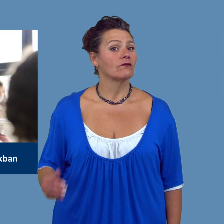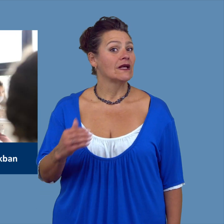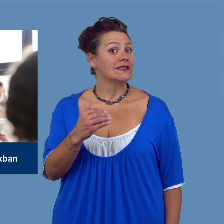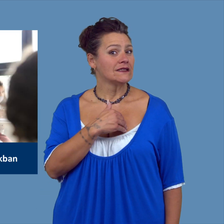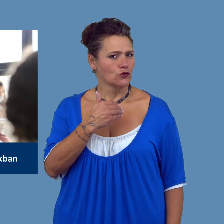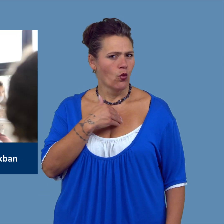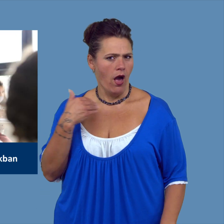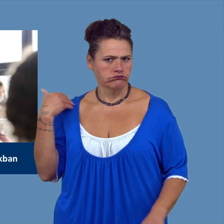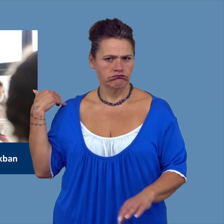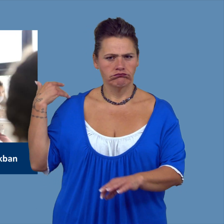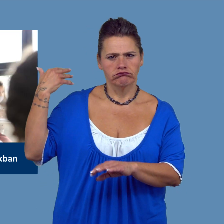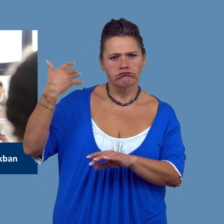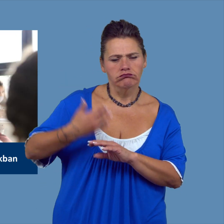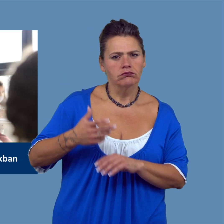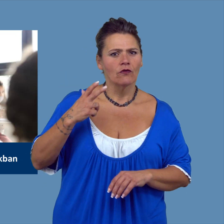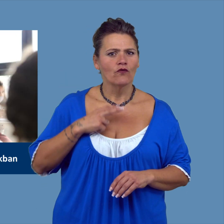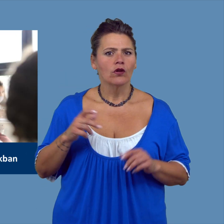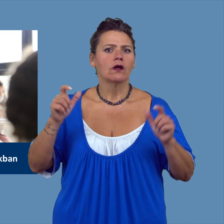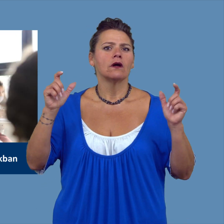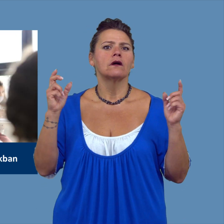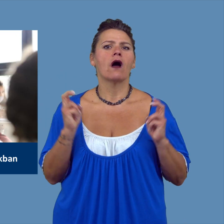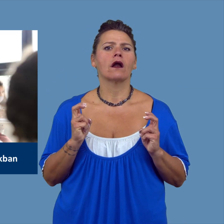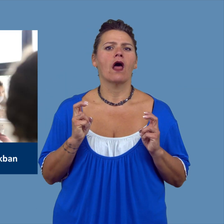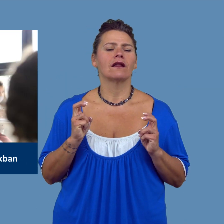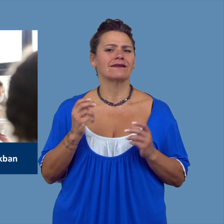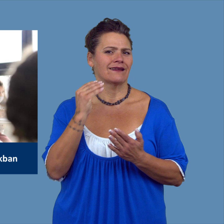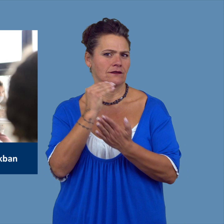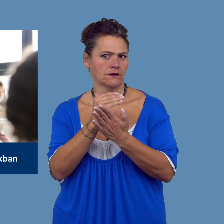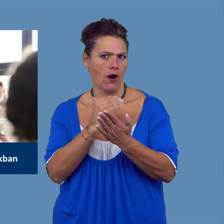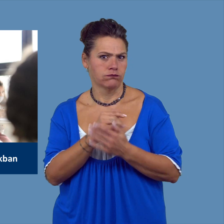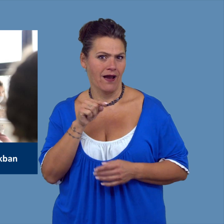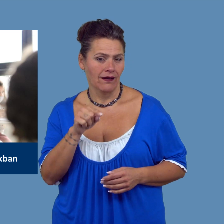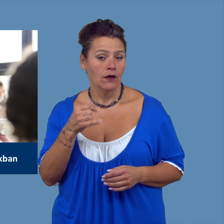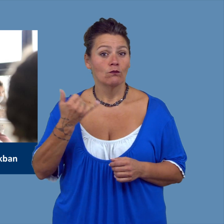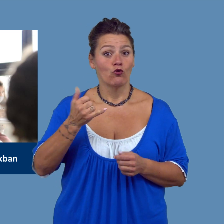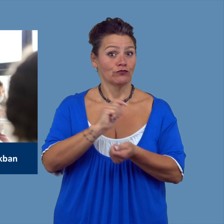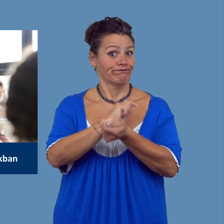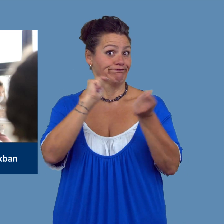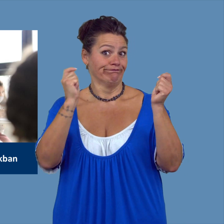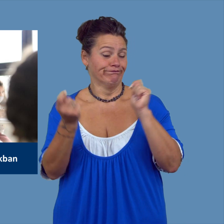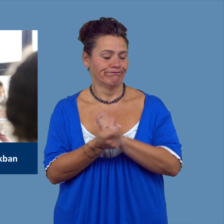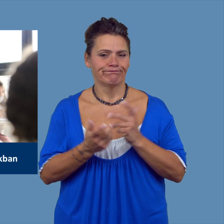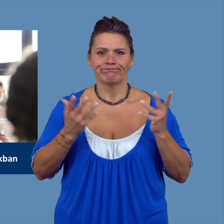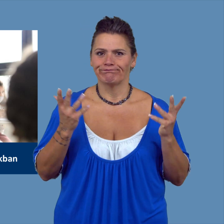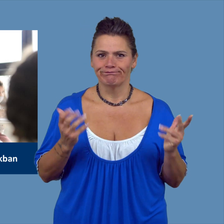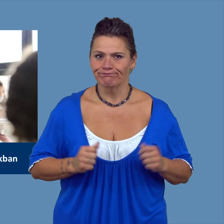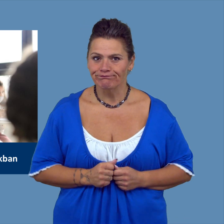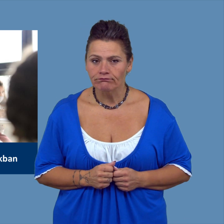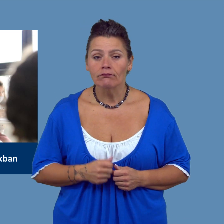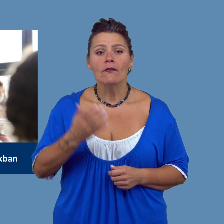Változott az iskolai karanténszabály,